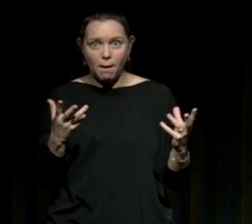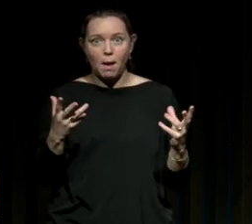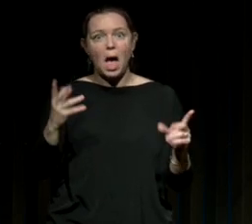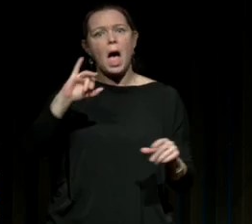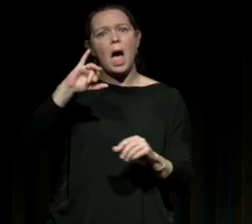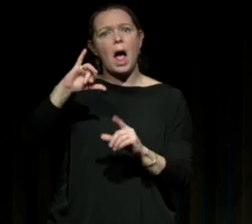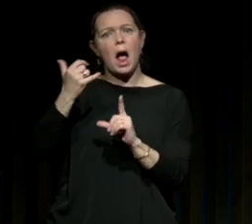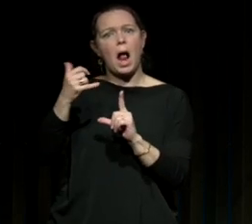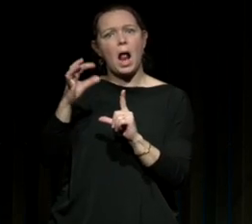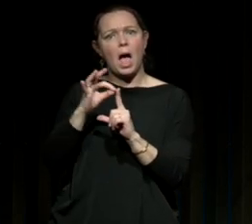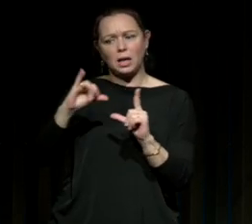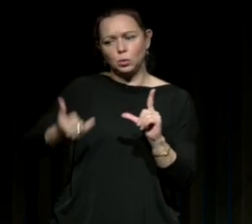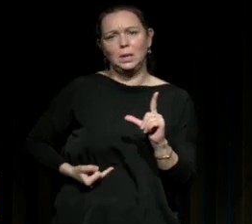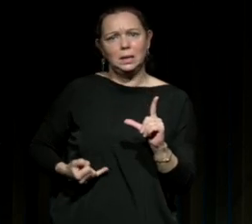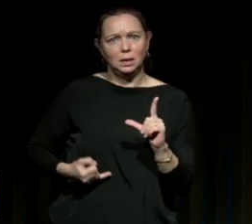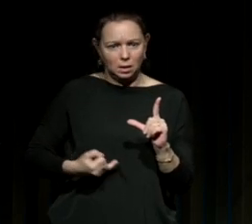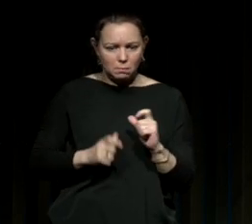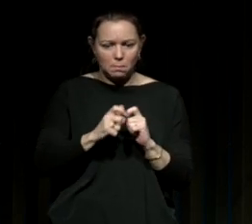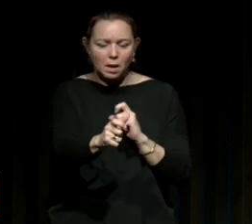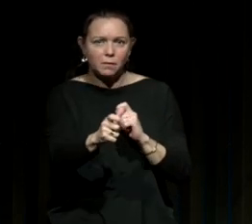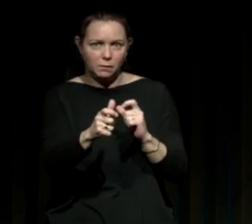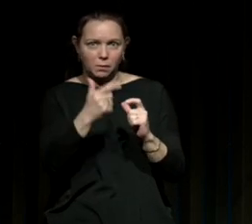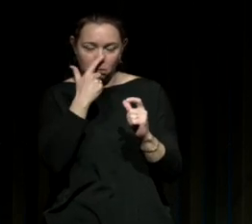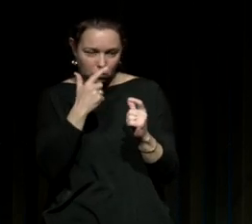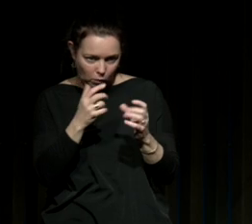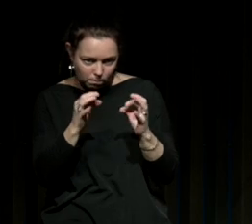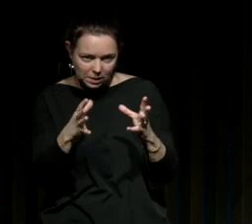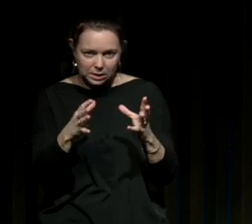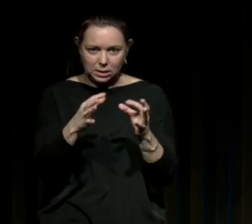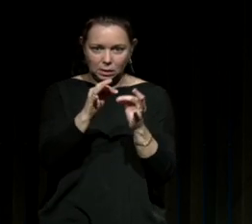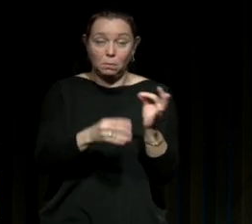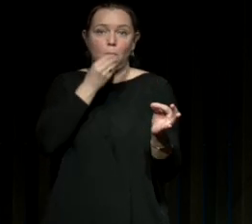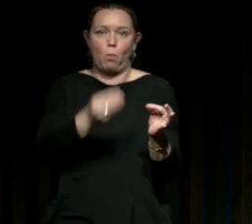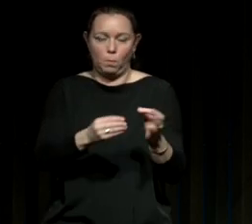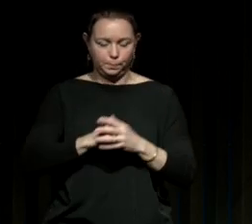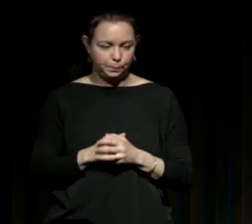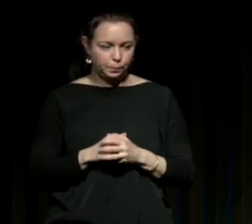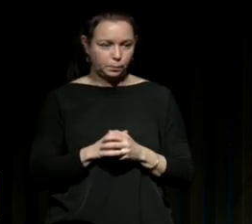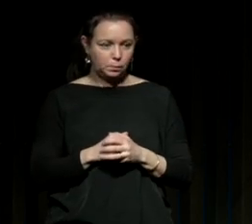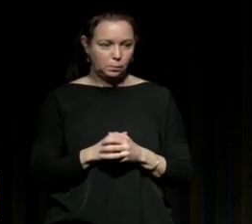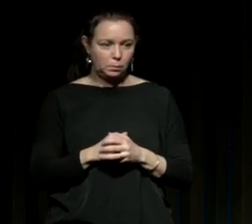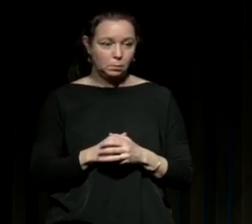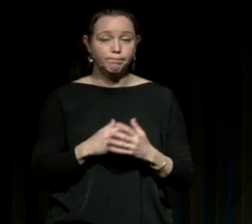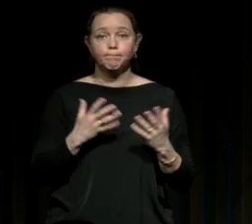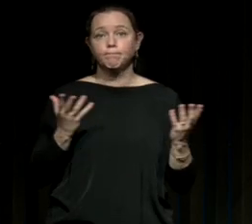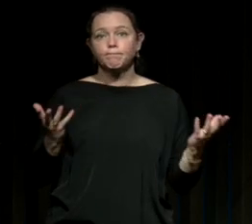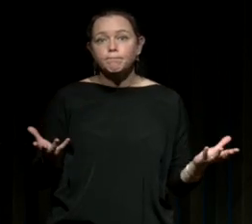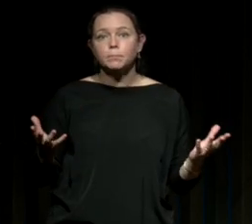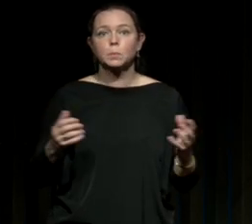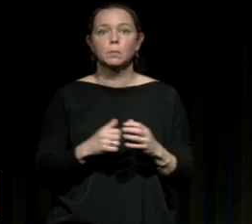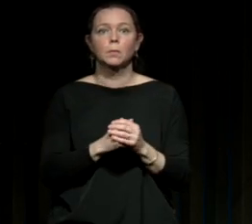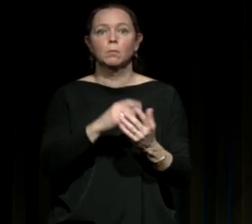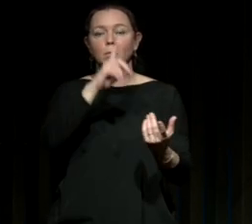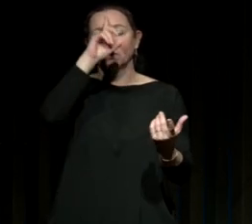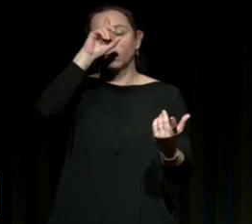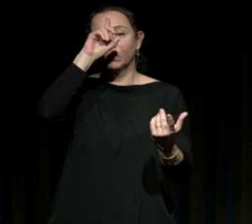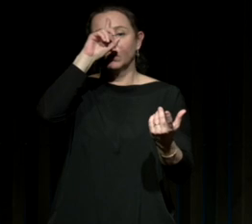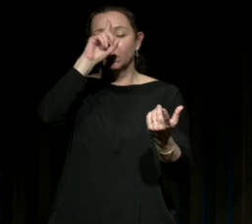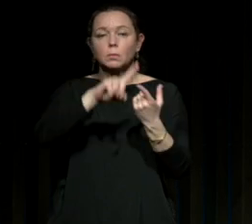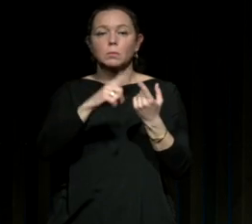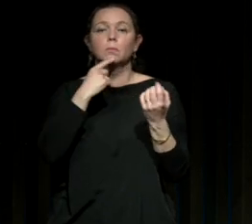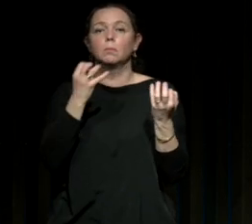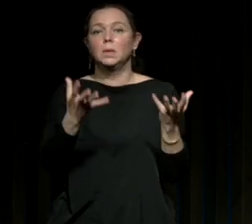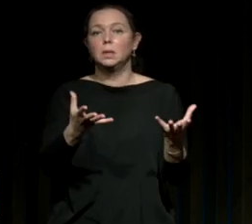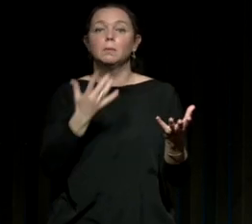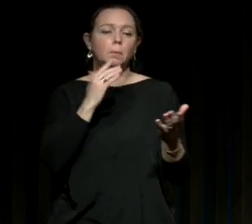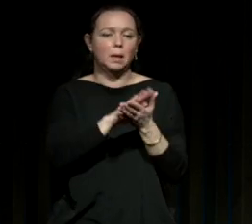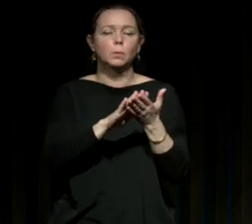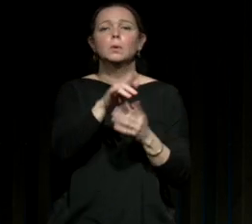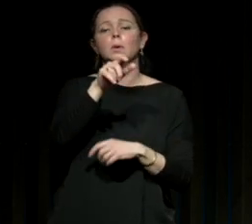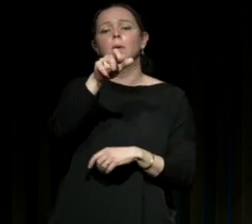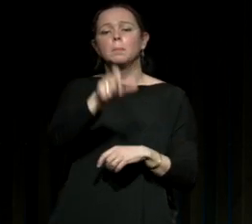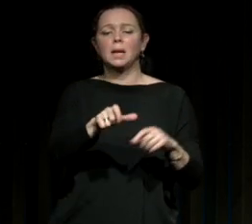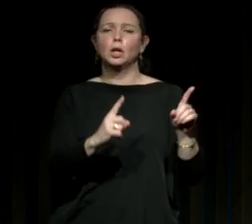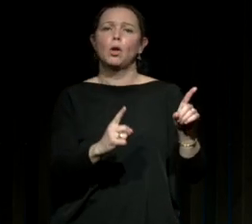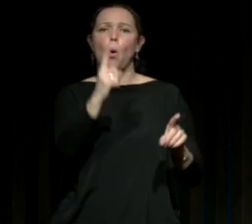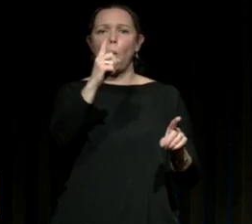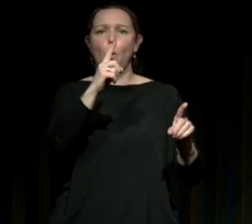pour produire l'effet attendu et ce sujet là qui qui a qui est sur la partie haute du graphique il